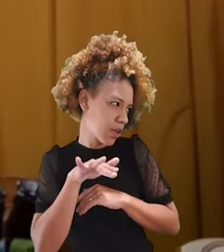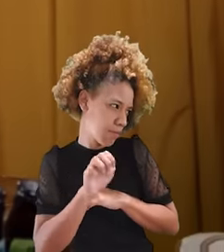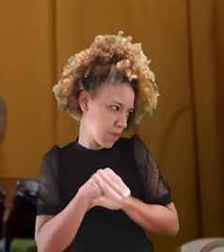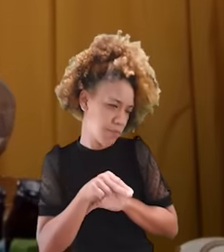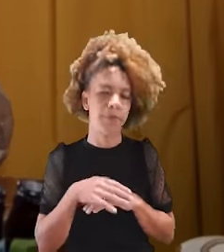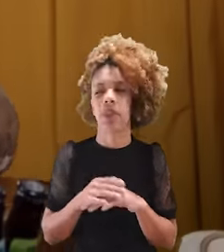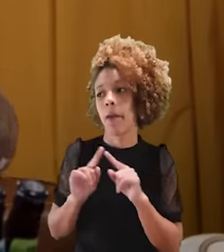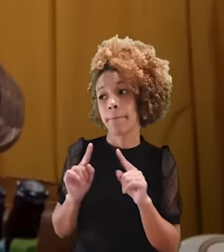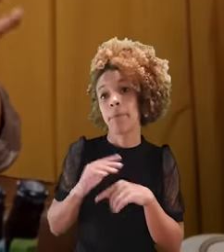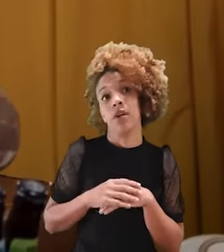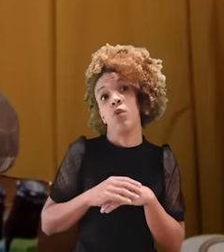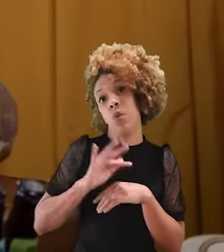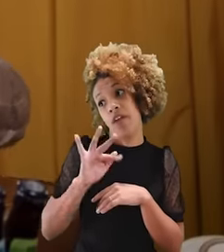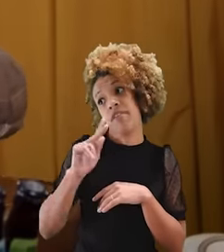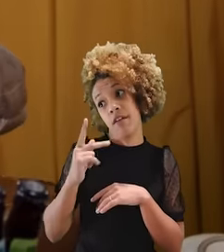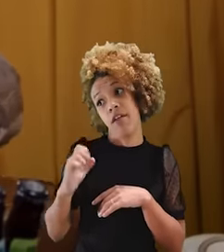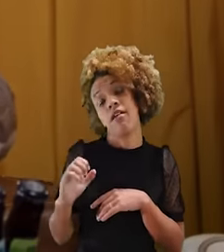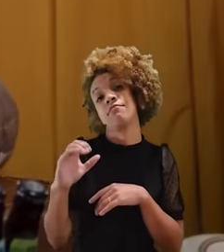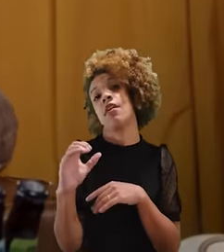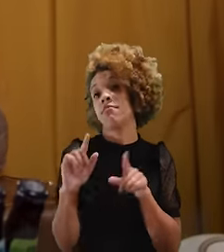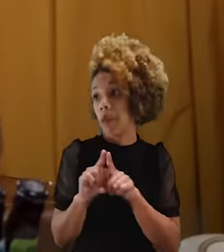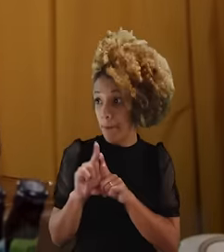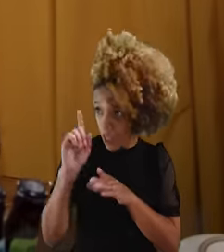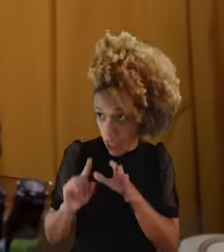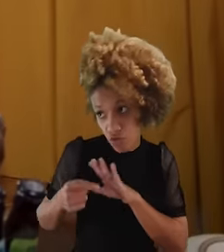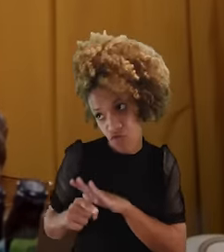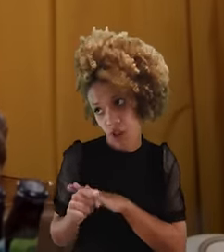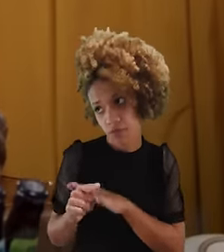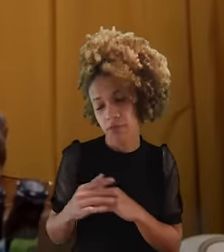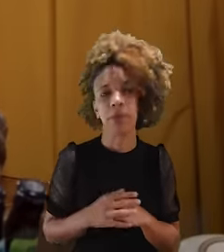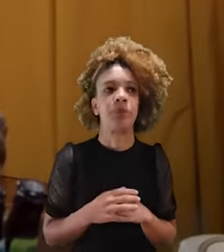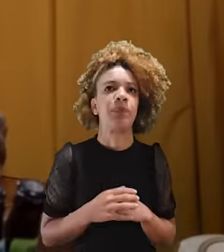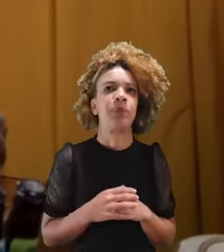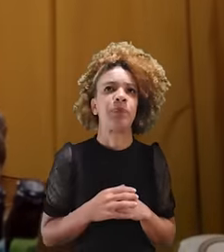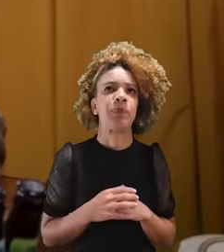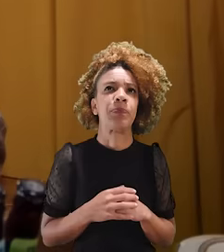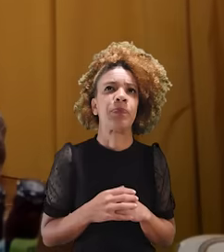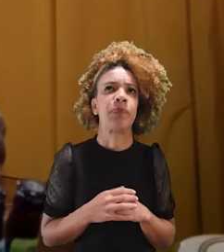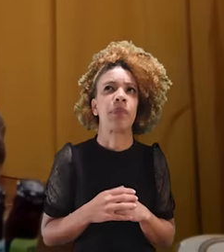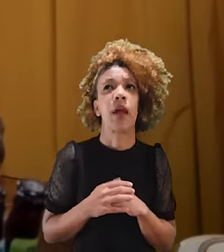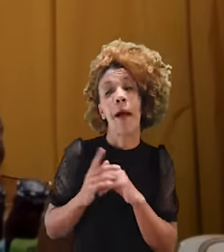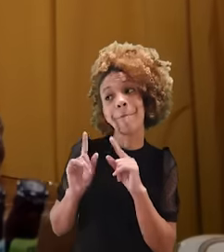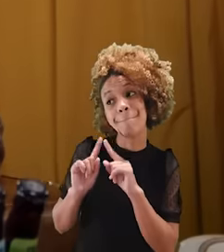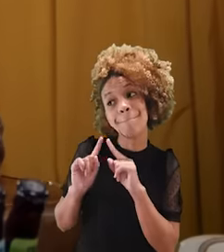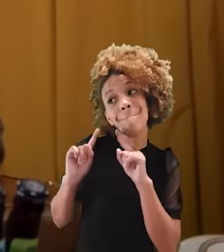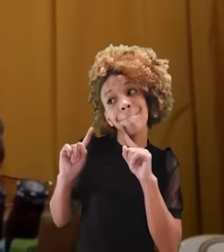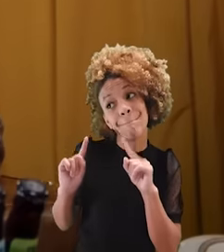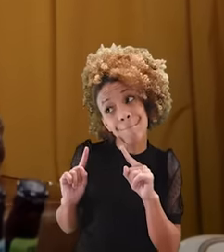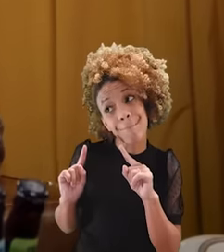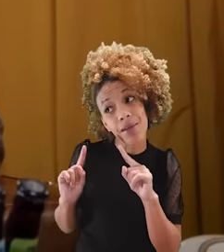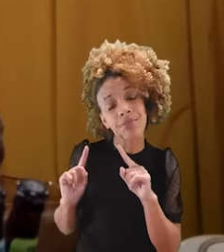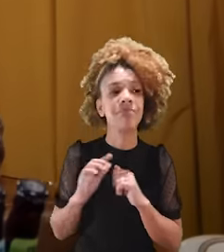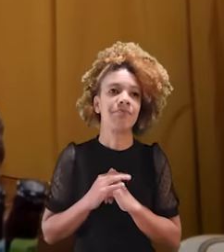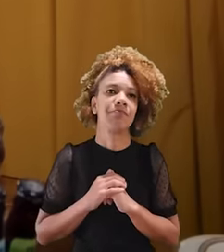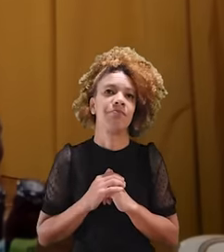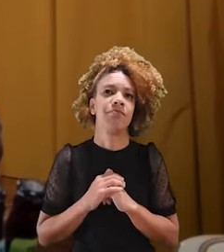o FHC que nem é de direito as pessoas eu botou ele lá mas enfim eh eh mas eh eh onde eu tava